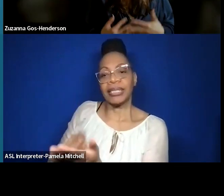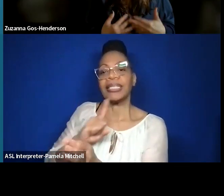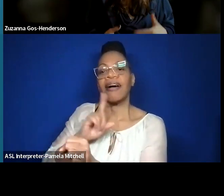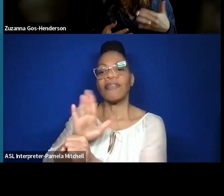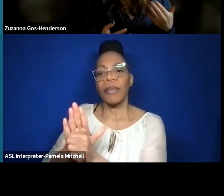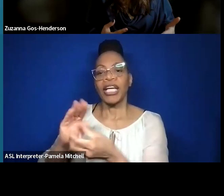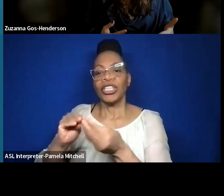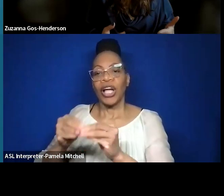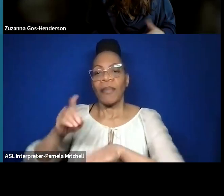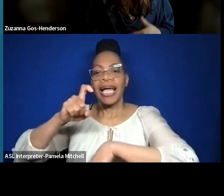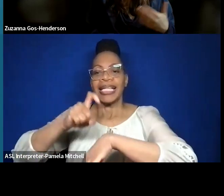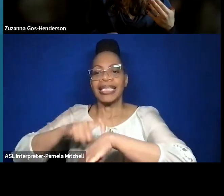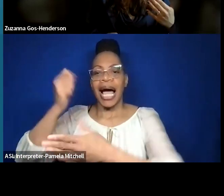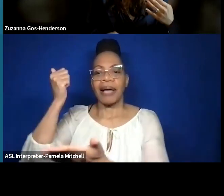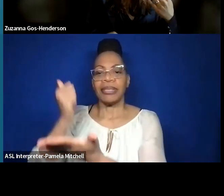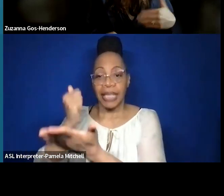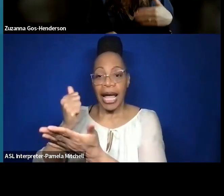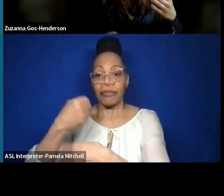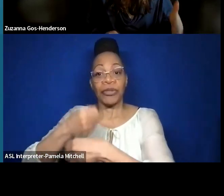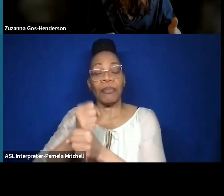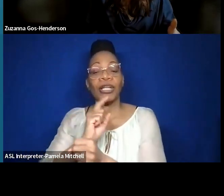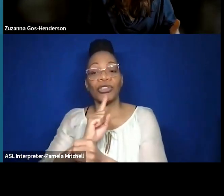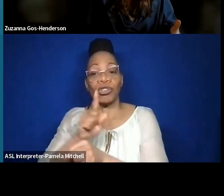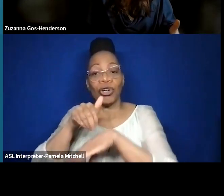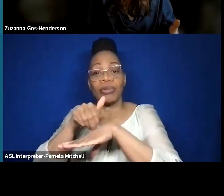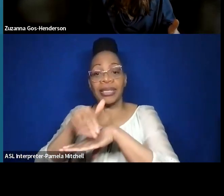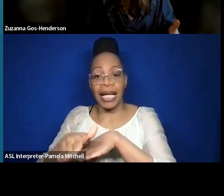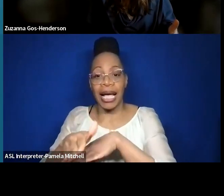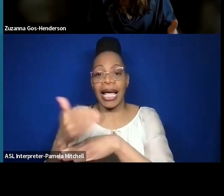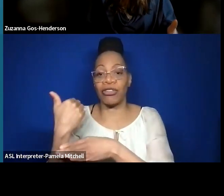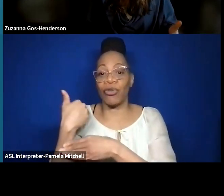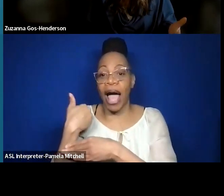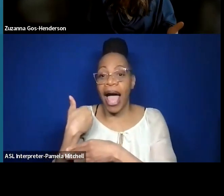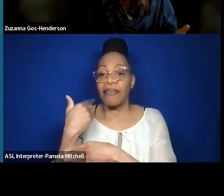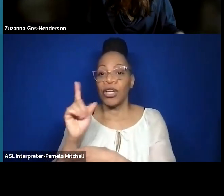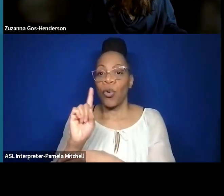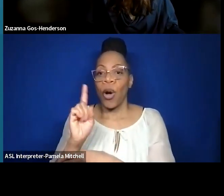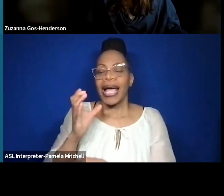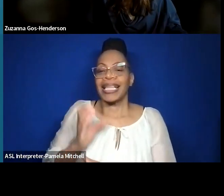para asegurarse de que se haya enviado y que estará en el archivo del cliente en DDS.